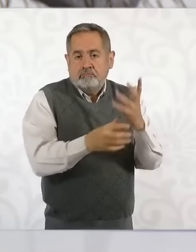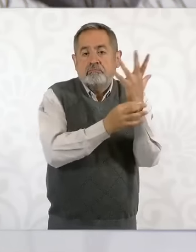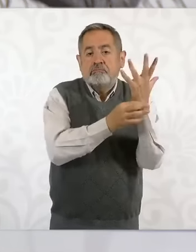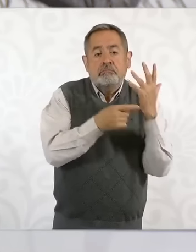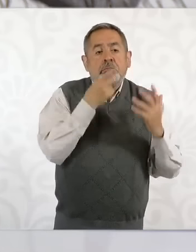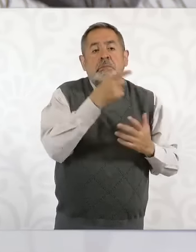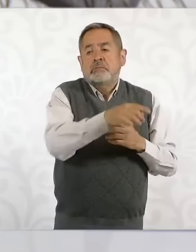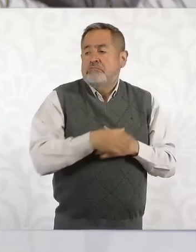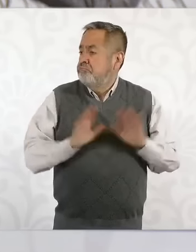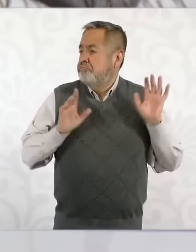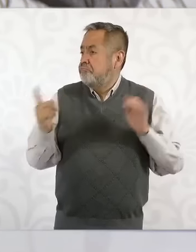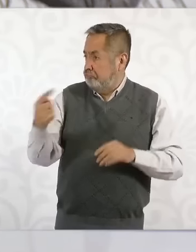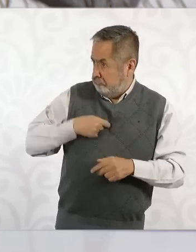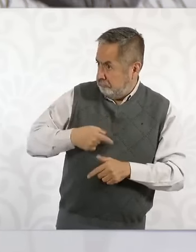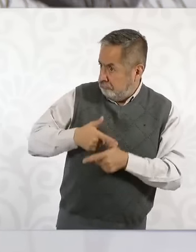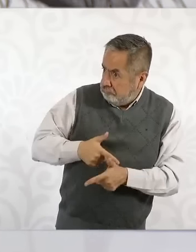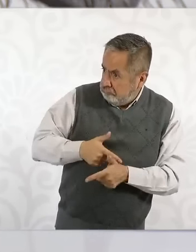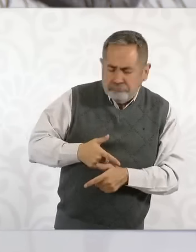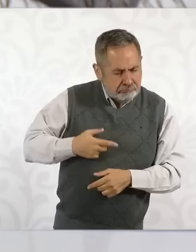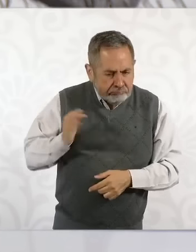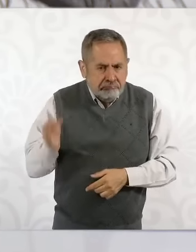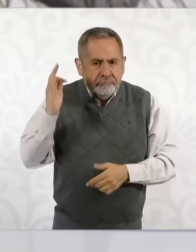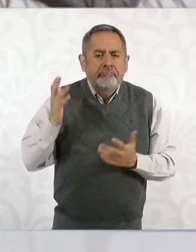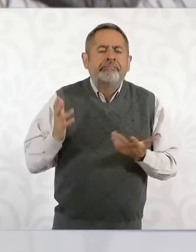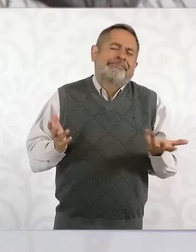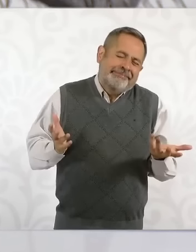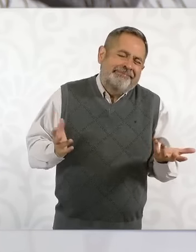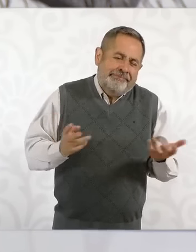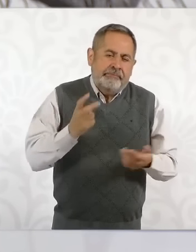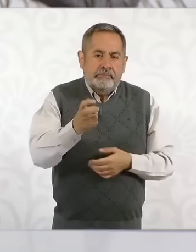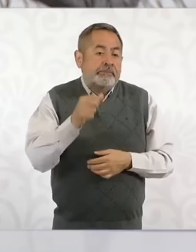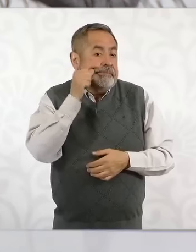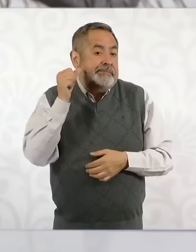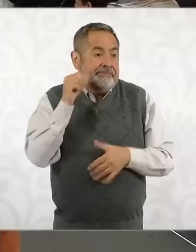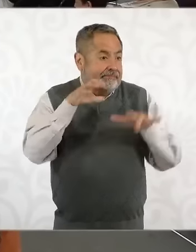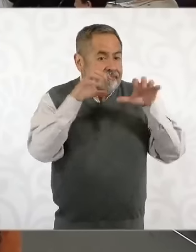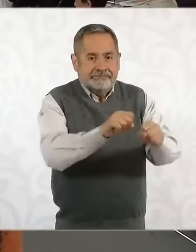Faltan las declaraciones del principal detenido, que es el del día de ayer. ¿Cuántas personas